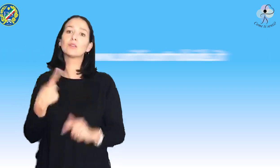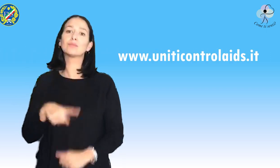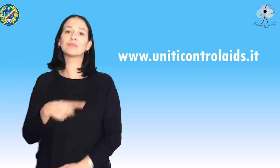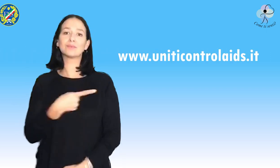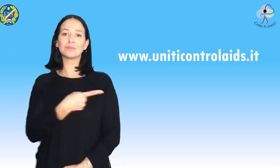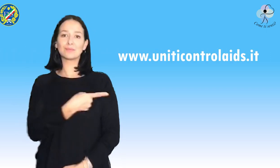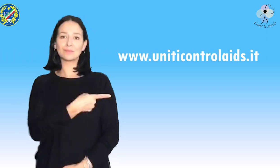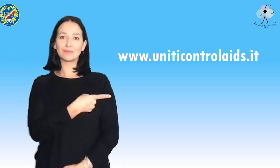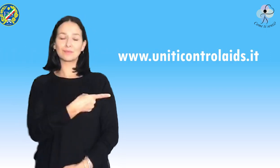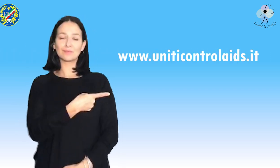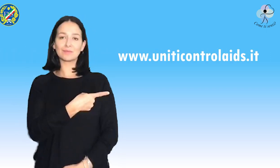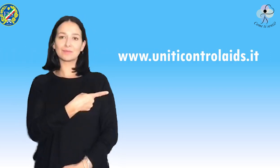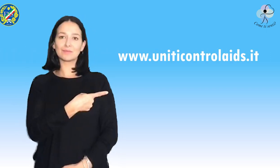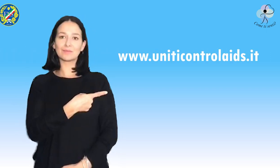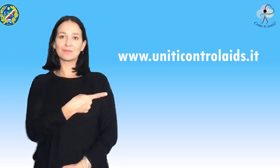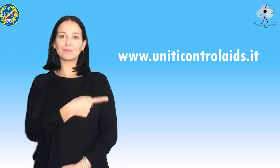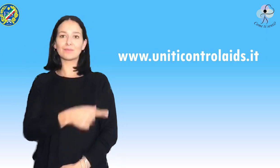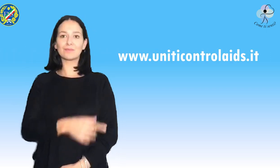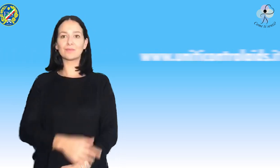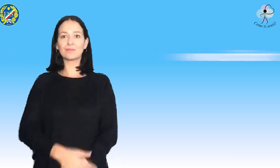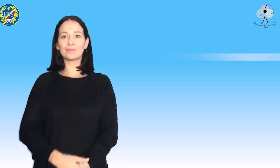è: www.uniticontrolaids.it